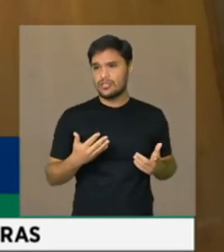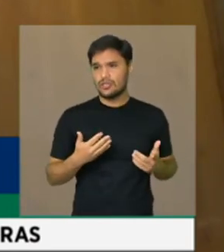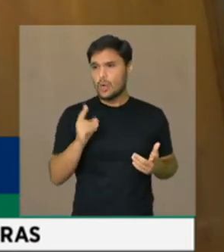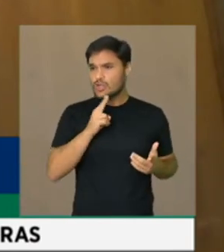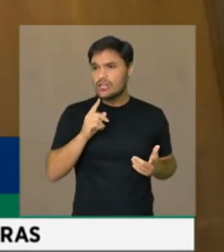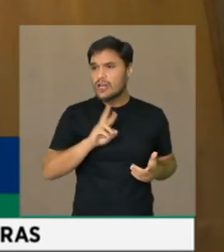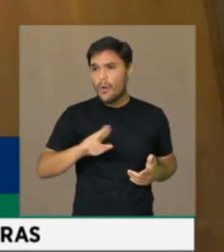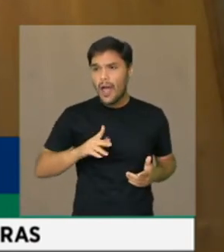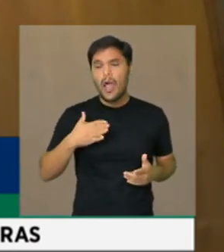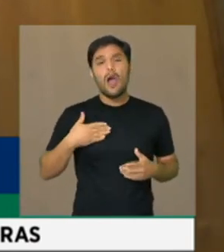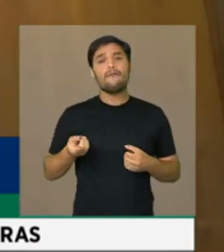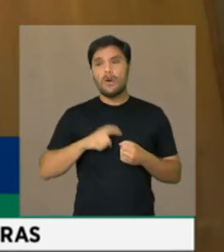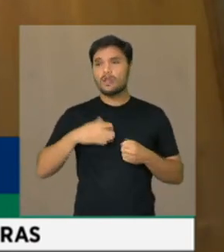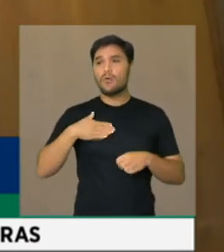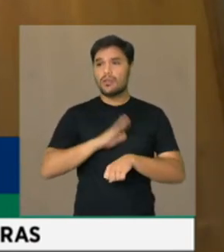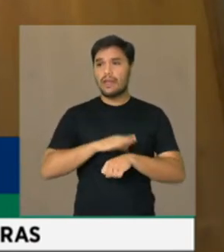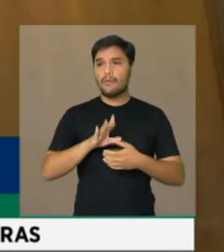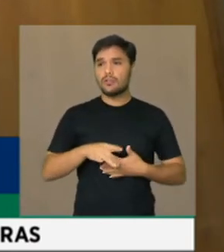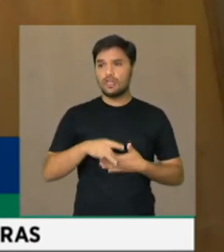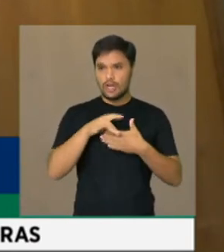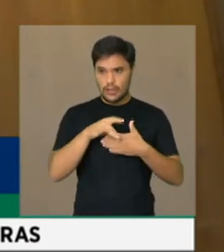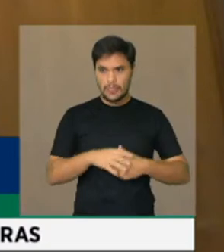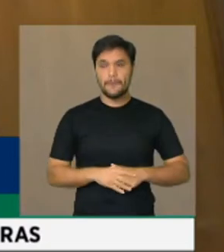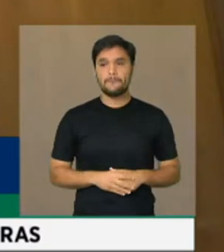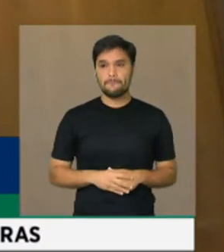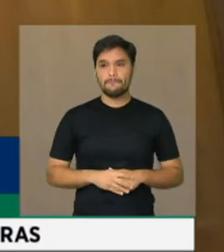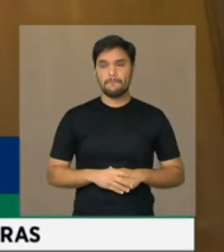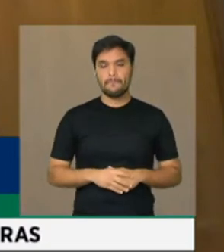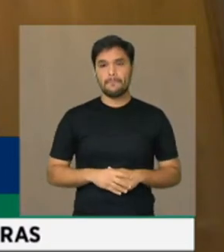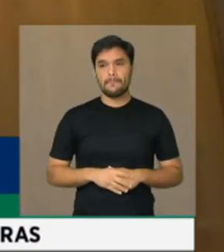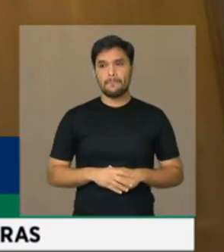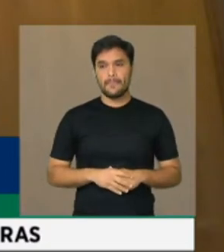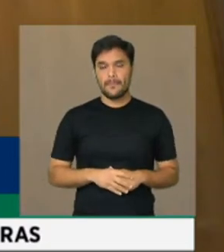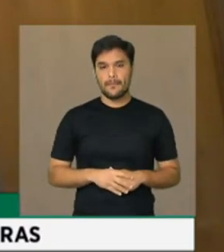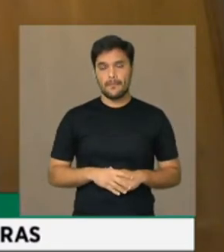TEMPO SUFICIENTE QUE NÃO HOUVE, PRINCIPALMENTE COLOCA EM QUESTÃO UMA SITUAÇÃO QUE NÃO É PRIORIDADE E NEM